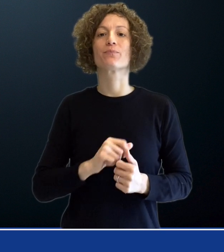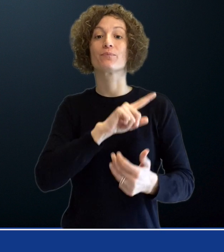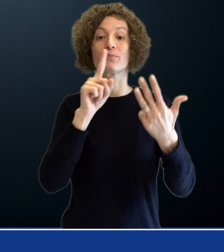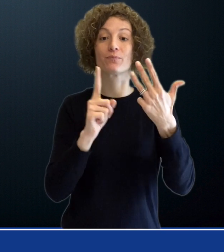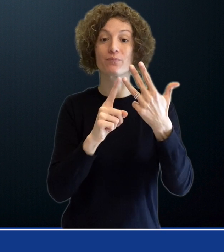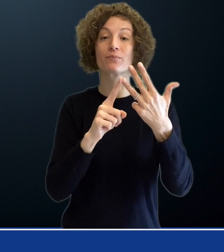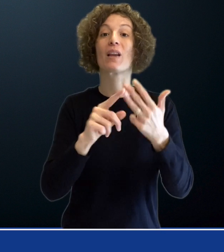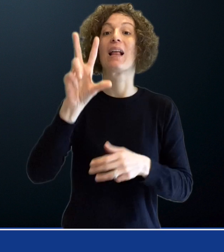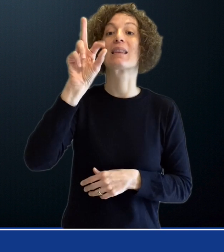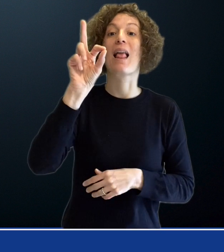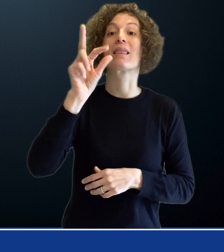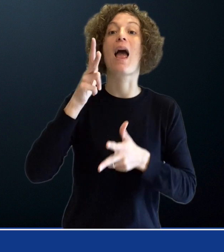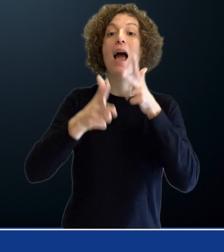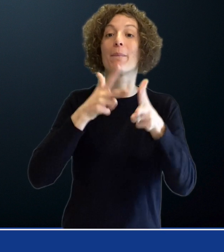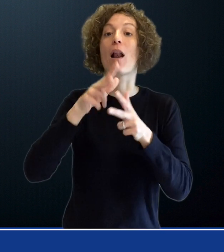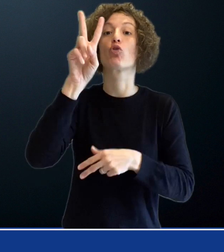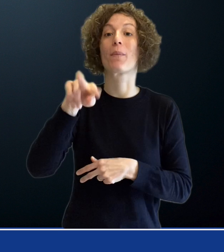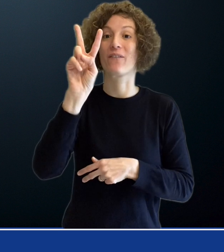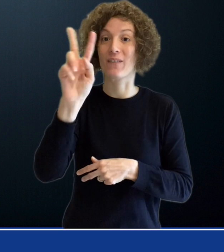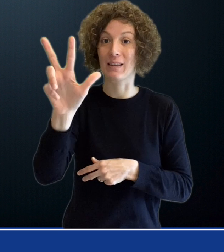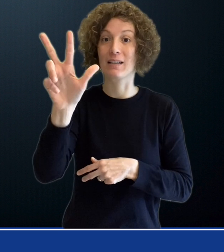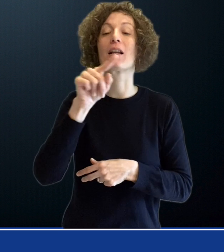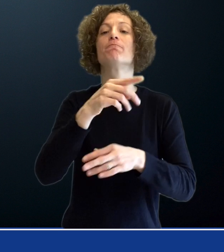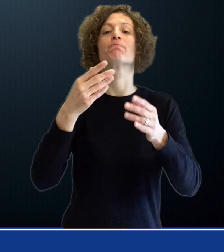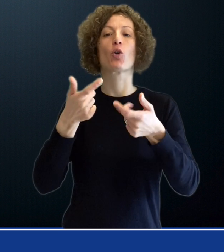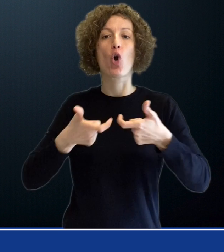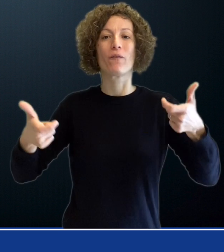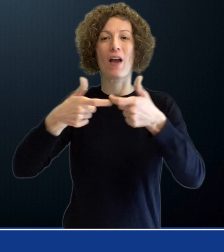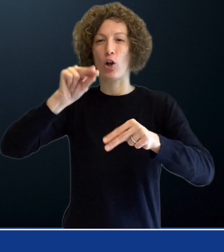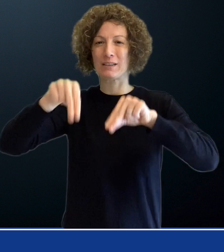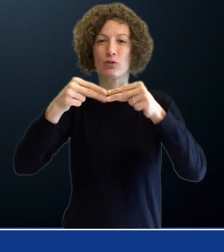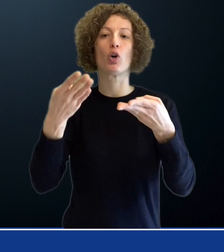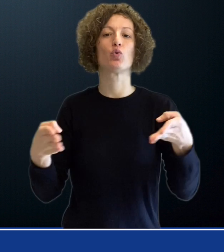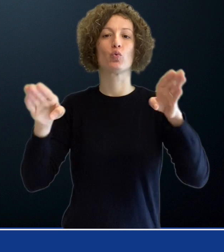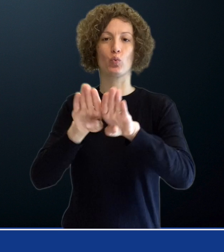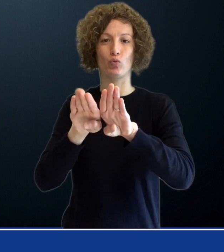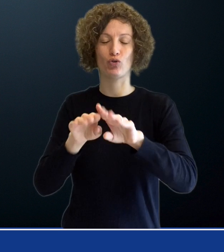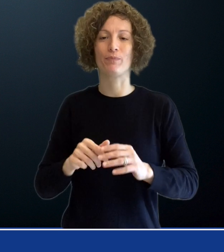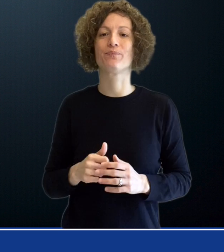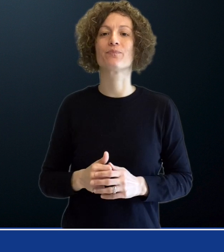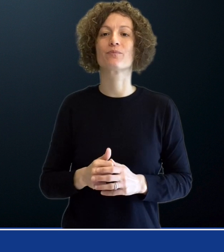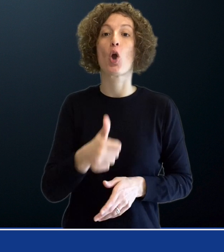30 aprile 2023: chiusura iscrizioni al convegno